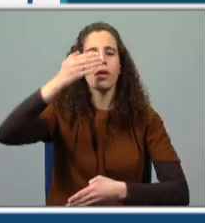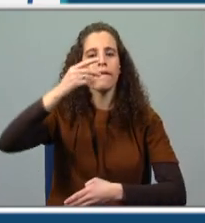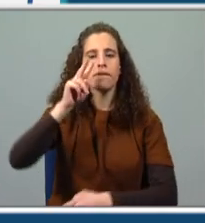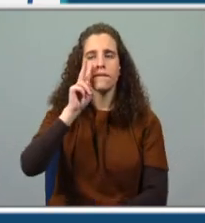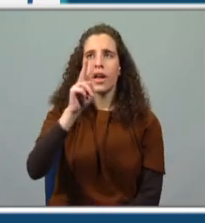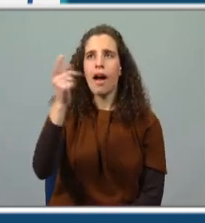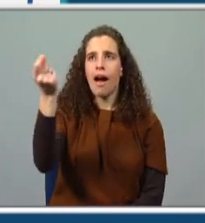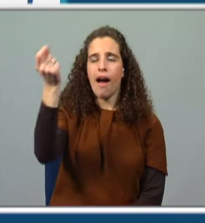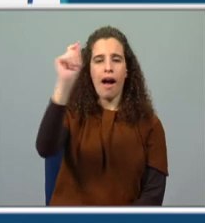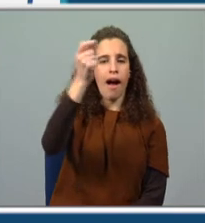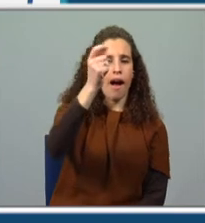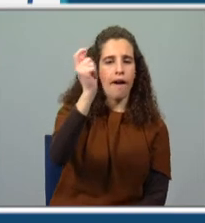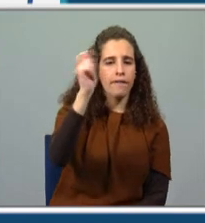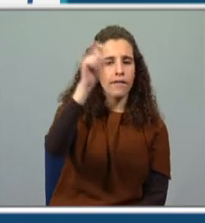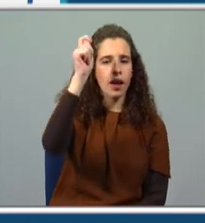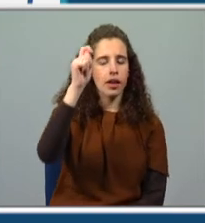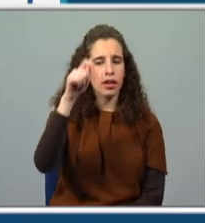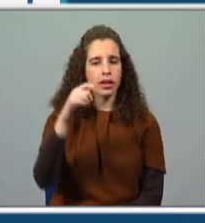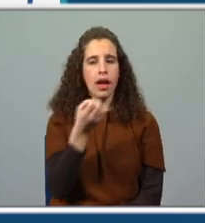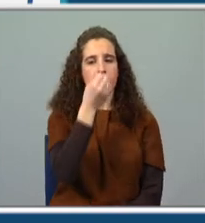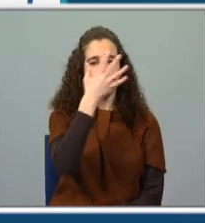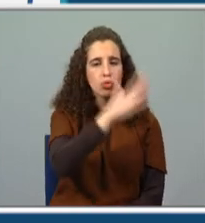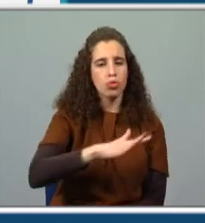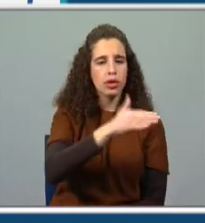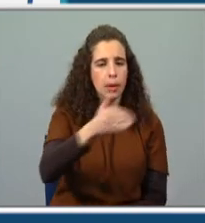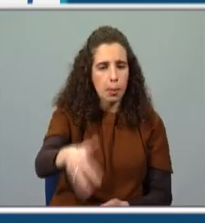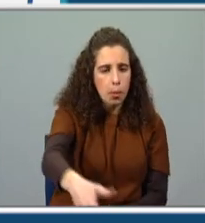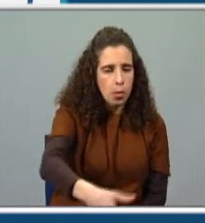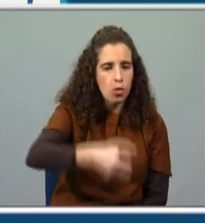andava no Jardim acolher verduras para o jantar 走在花園裡收集蔬菜晚餐